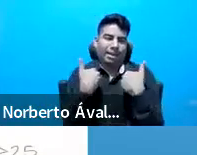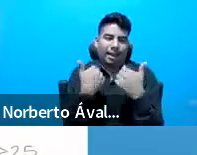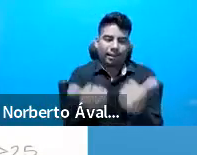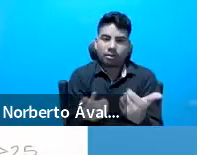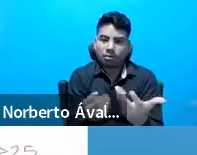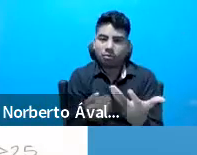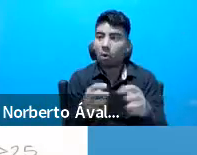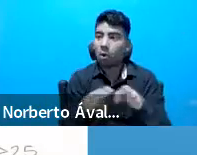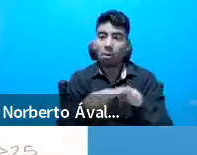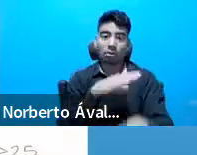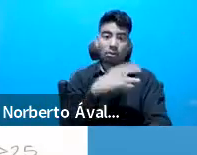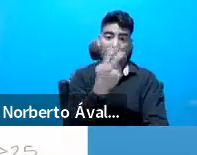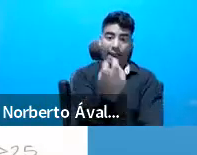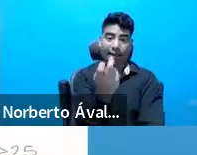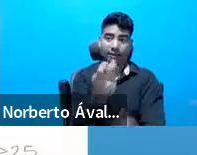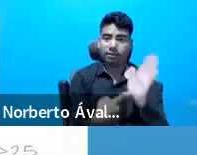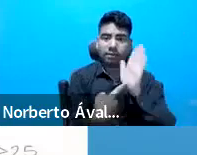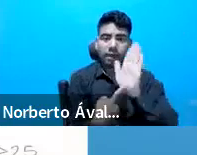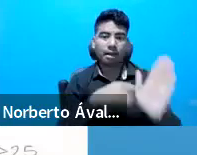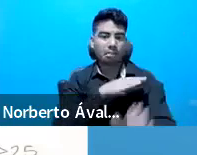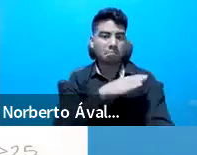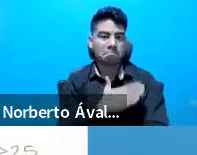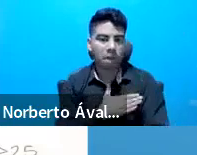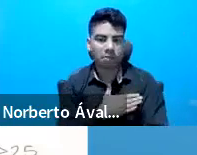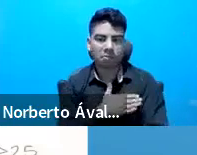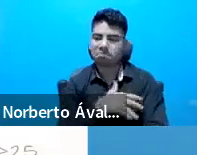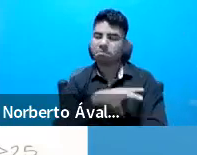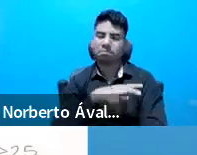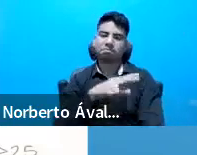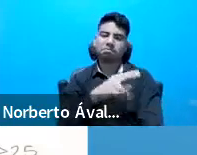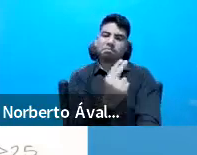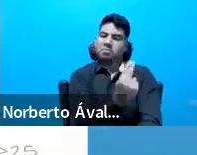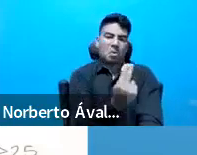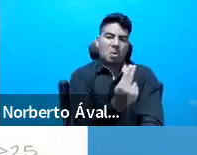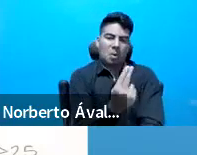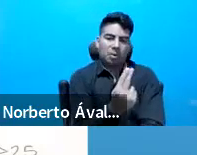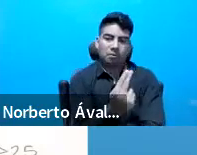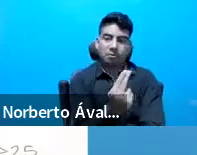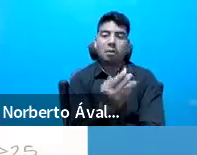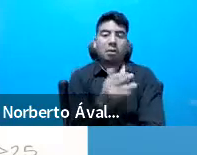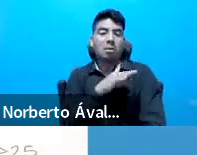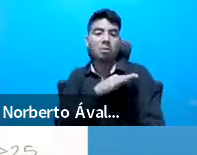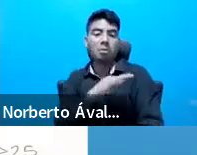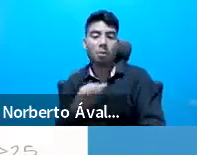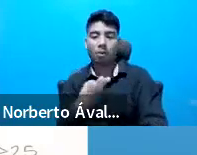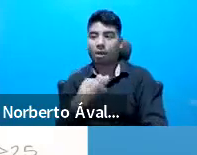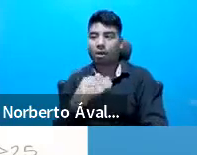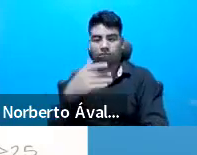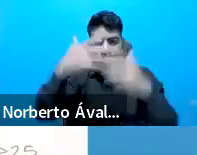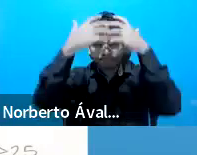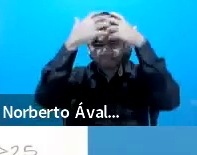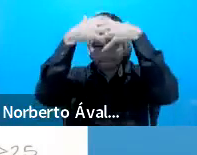eso? Di éste y Di Di este y, pues hubo que explicarles, era el tema Pitágoras y que este triángulo